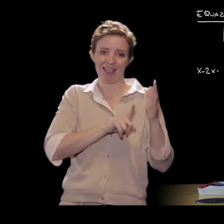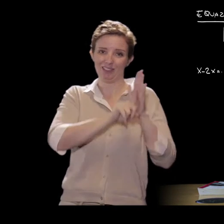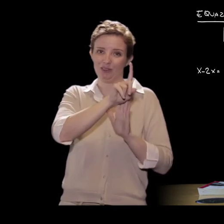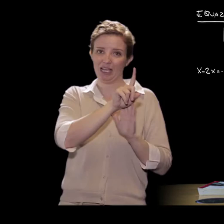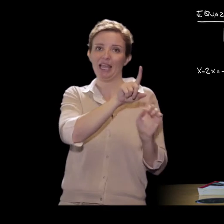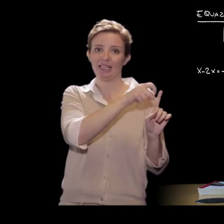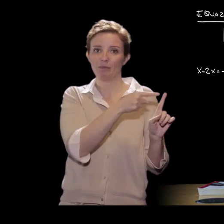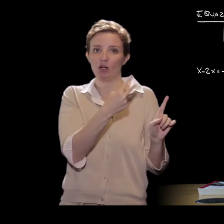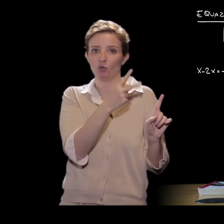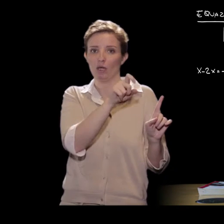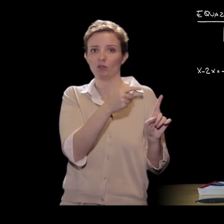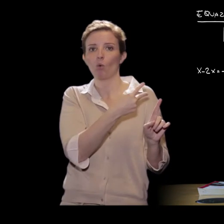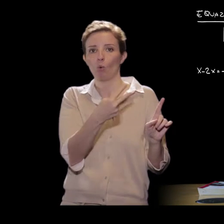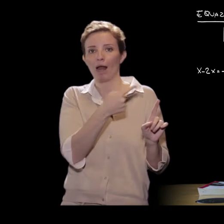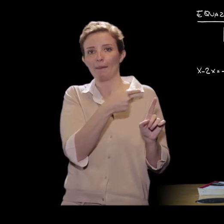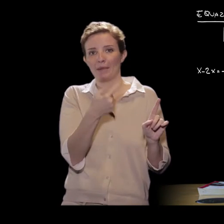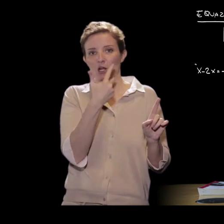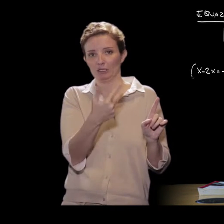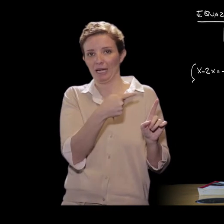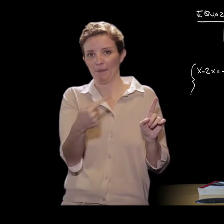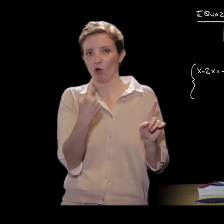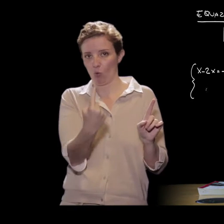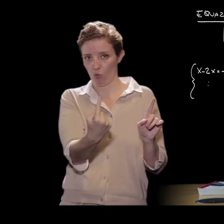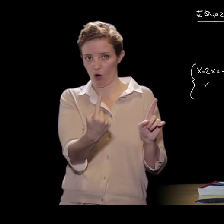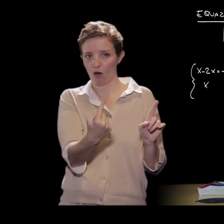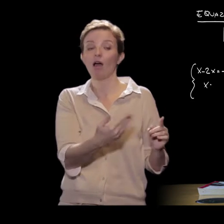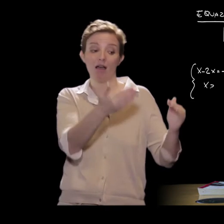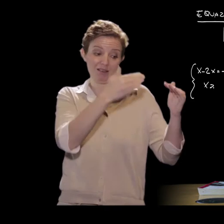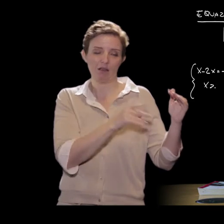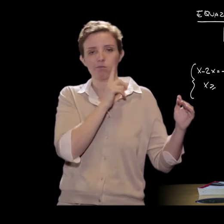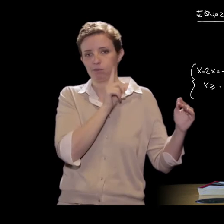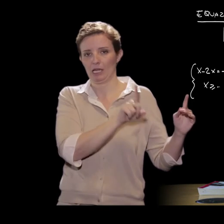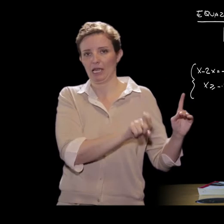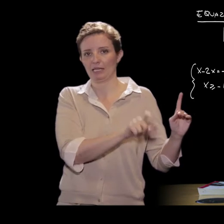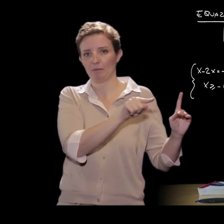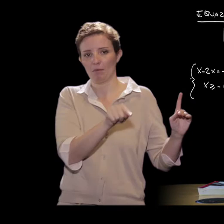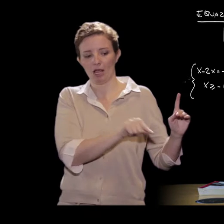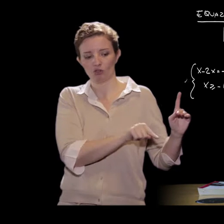(LEGGE IL SISTEMA)